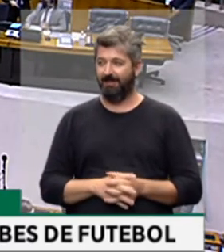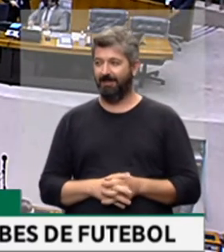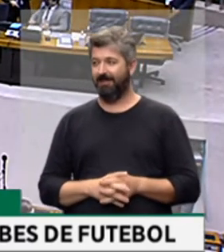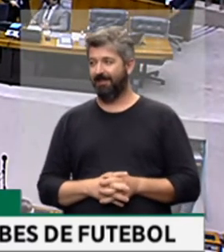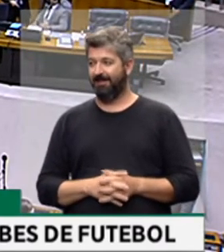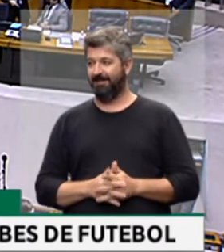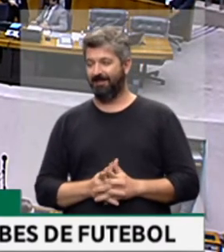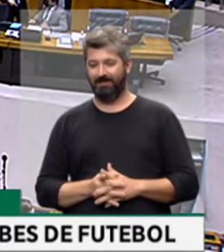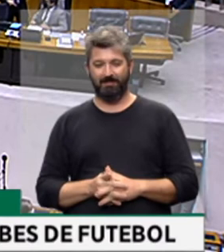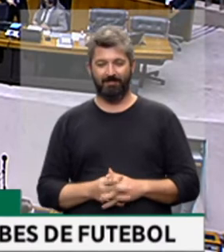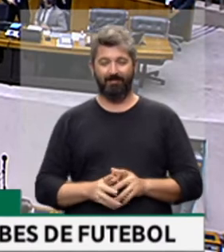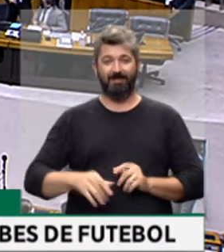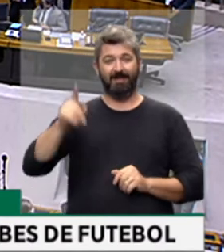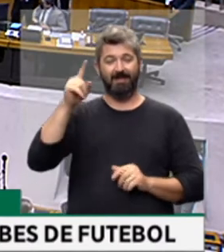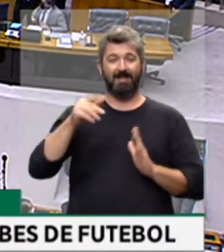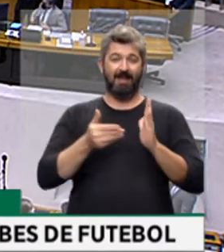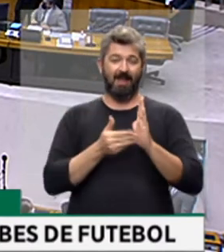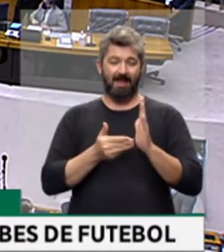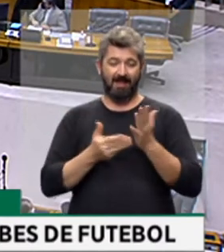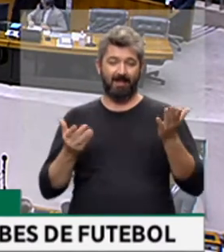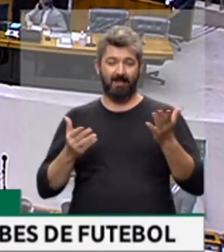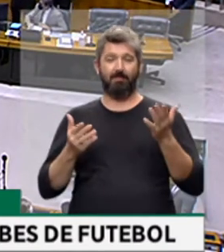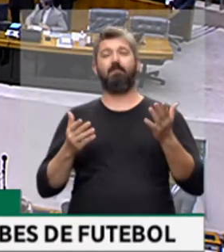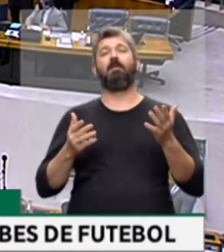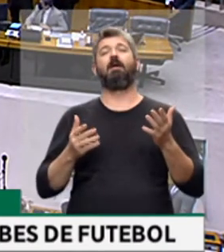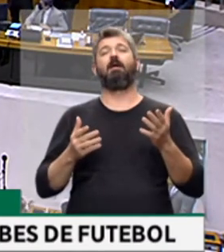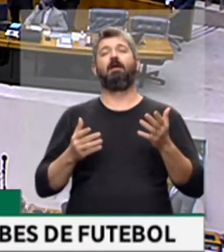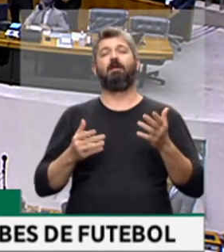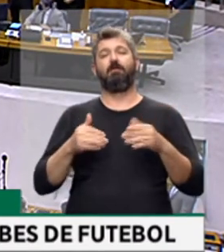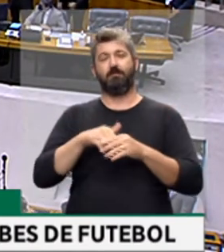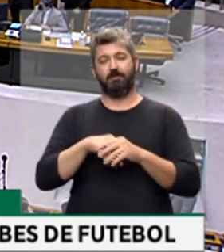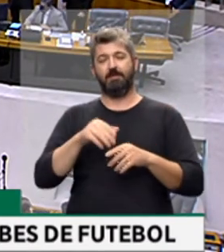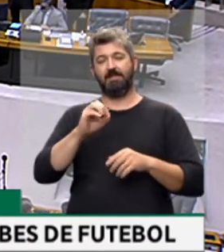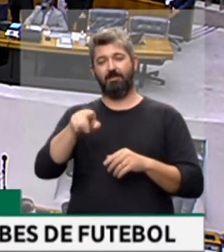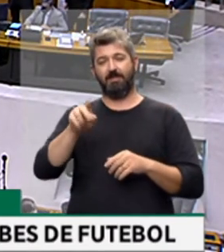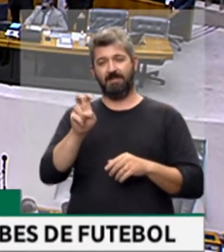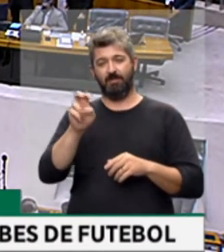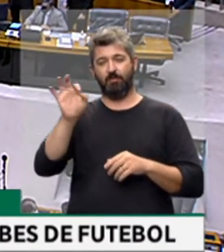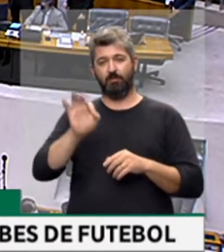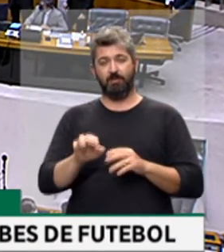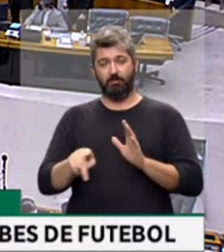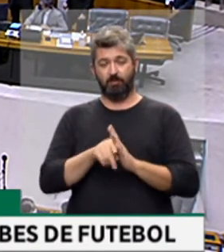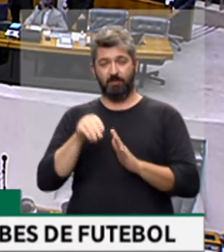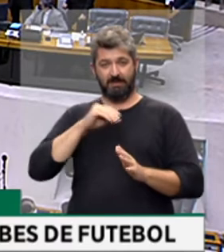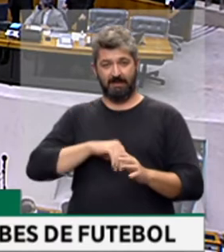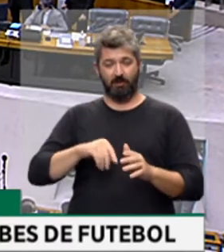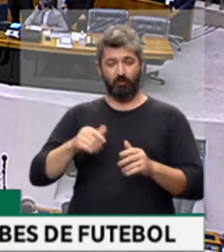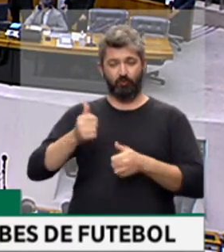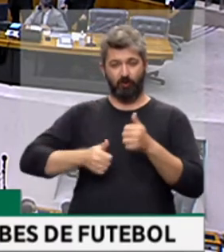EMENDA. 262. -- [CARLOS OLIVEIRA]: LINCOLN ENTÃO FICA COMO A CÂMARA QUERIA NO INÍCIO, NÉ ? -- [LINCOLN MACÁRIO]: ISSO, REJEITADA A EMENDA DEIXA DE ACONTECER ESSE REPASSE DE